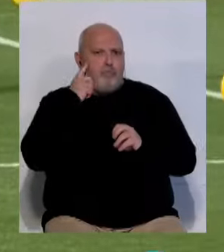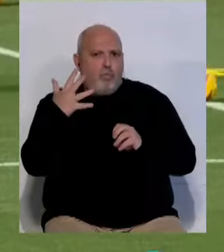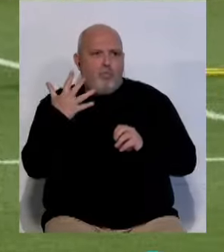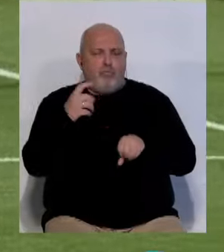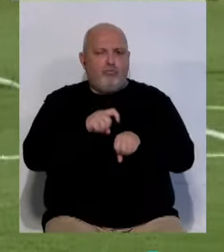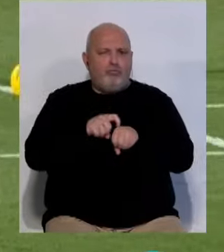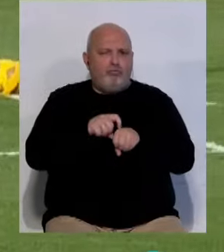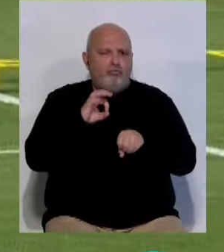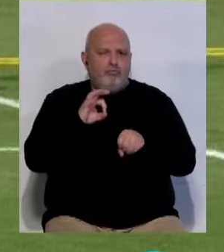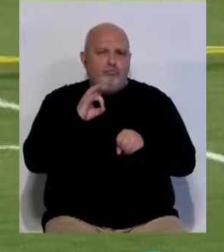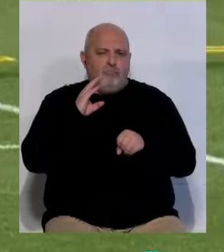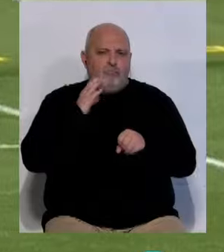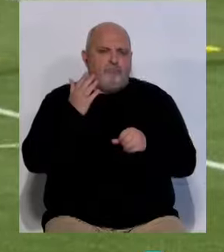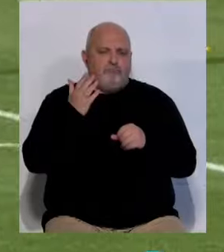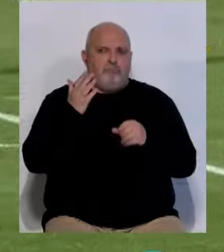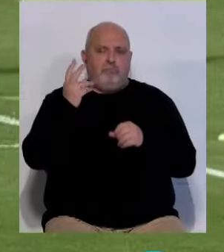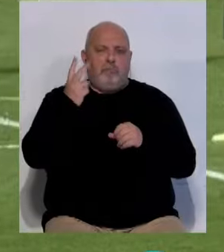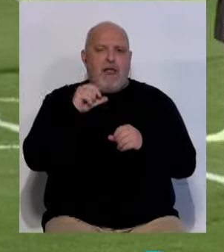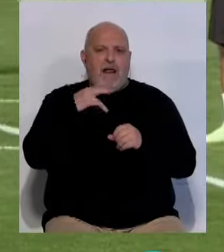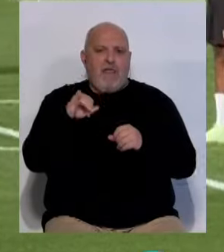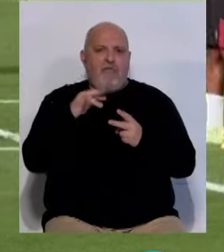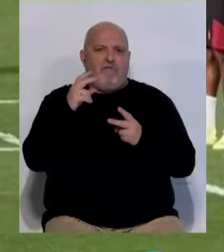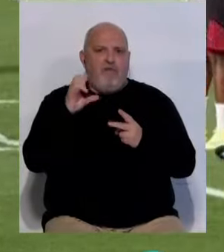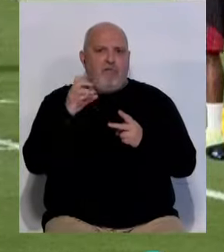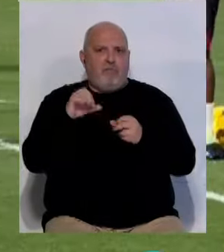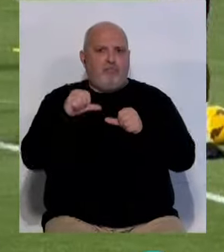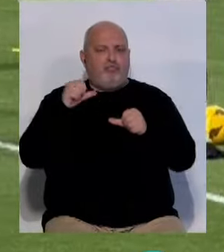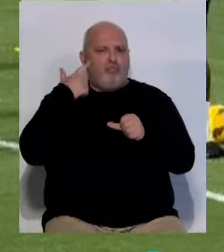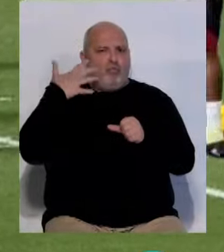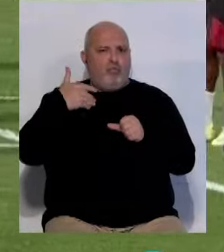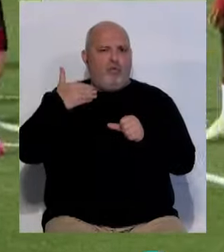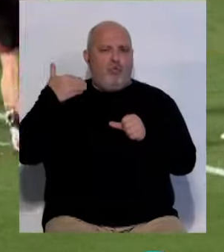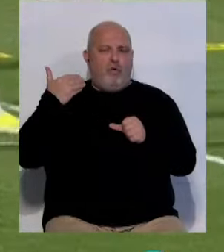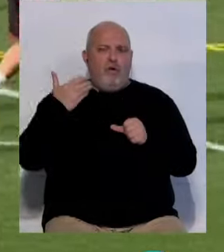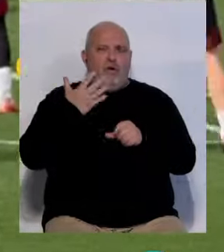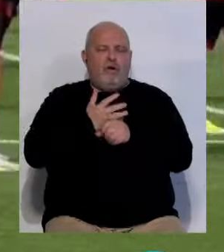rendimiento inmediato vino al cará vino Fede es decir eh Son futbolistas que han dado un